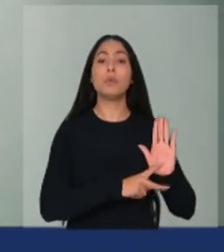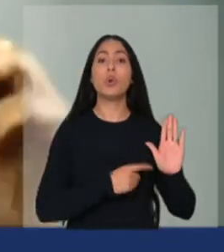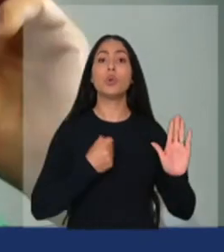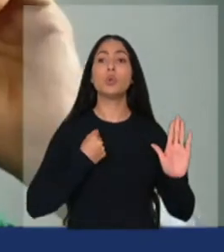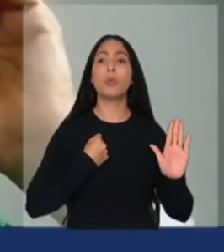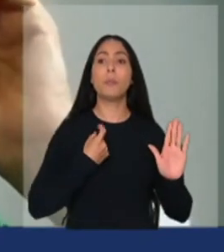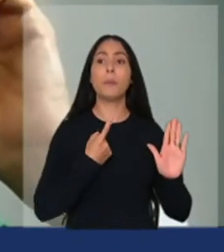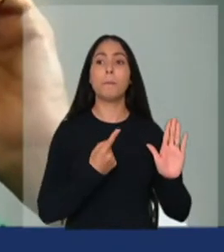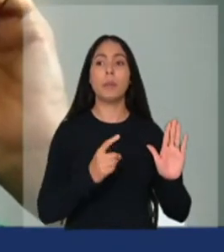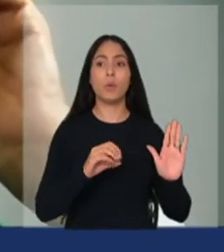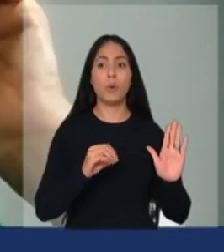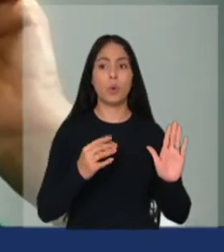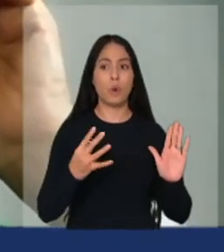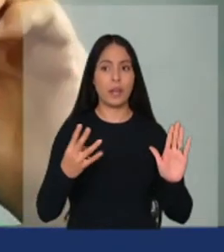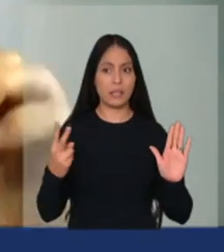DA CÂMARA QUANTO DO SENADO,